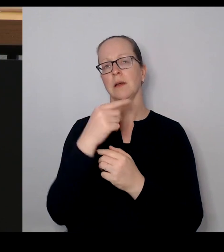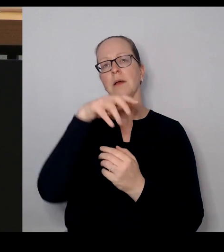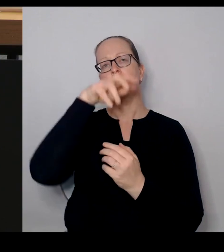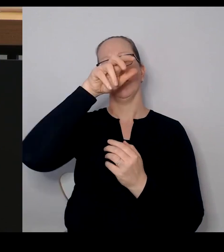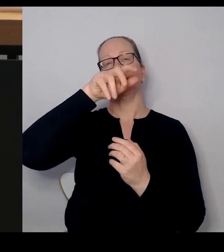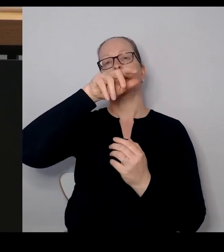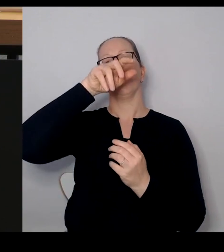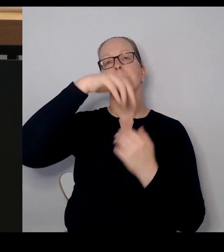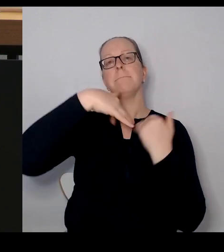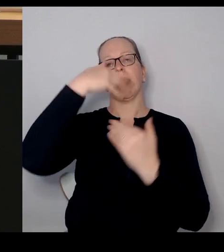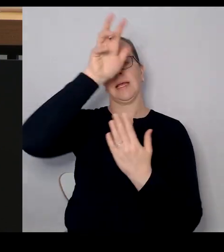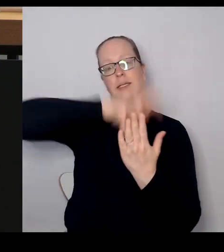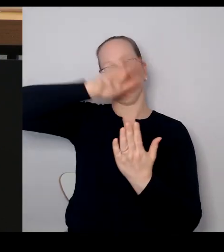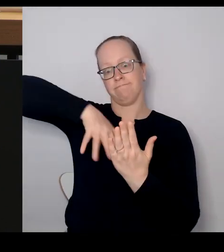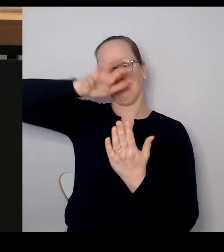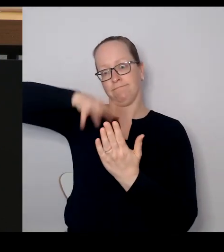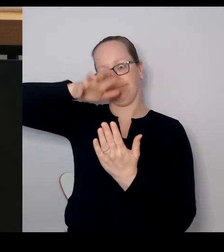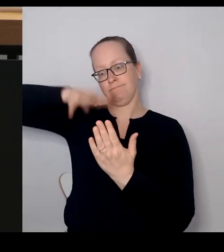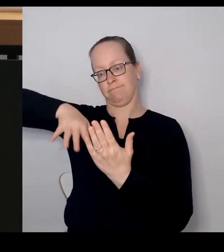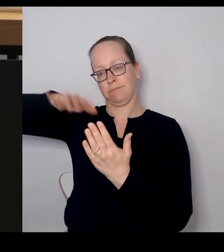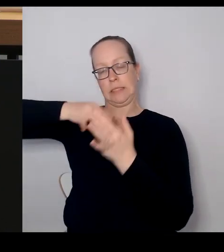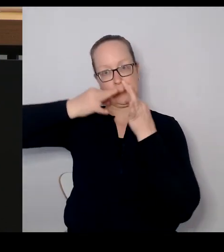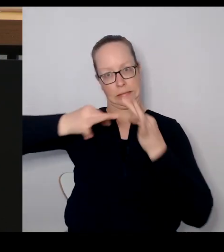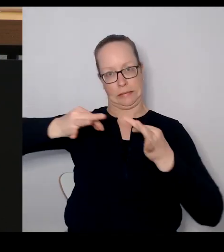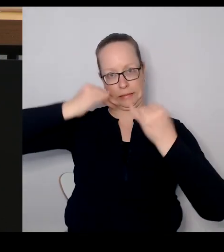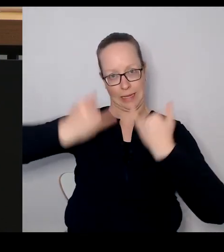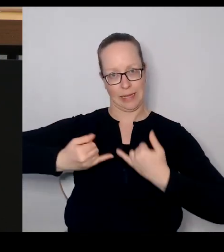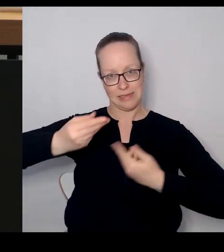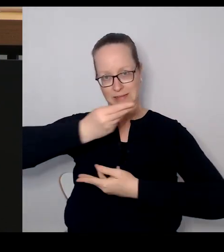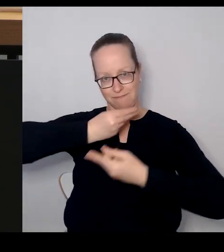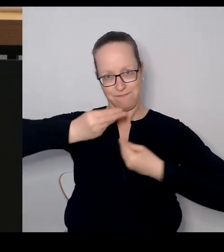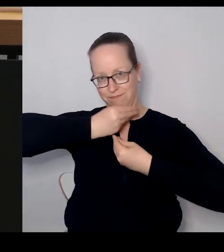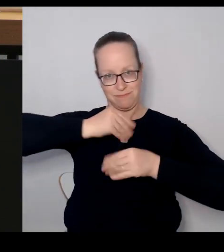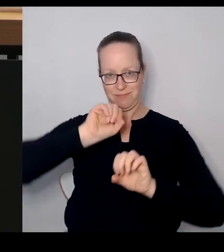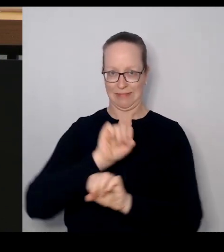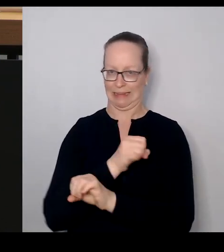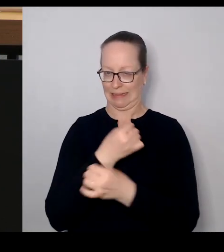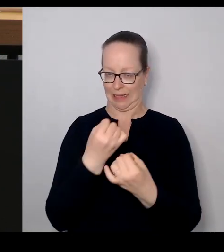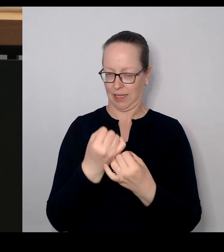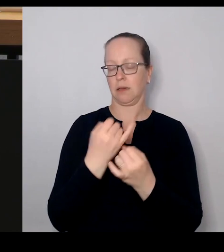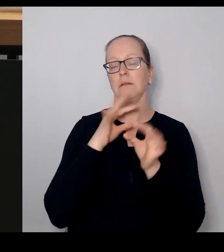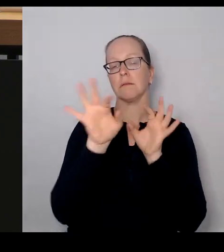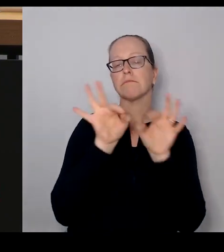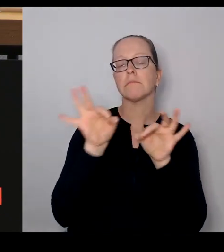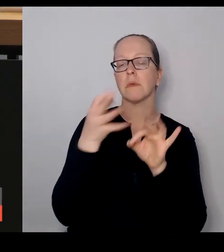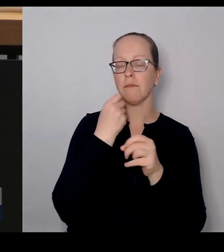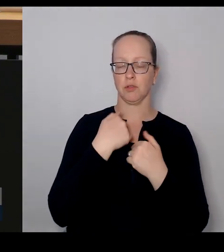das ja zum Schluss auch noch mal erwähnt, dass es sehr wichtig und sehr hilfreich war, was der Rechnungshof auch gerade zur